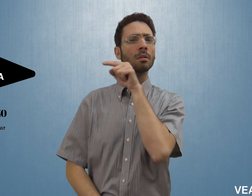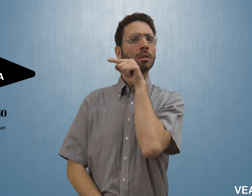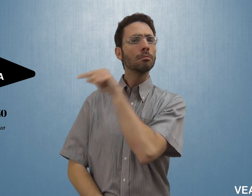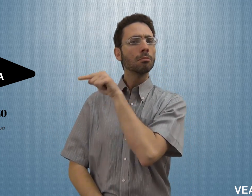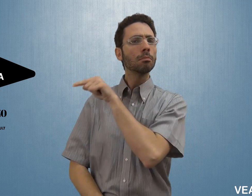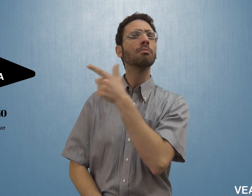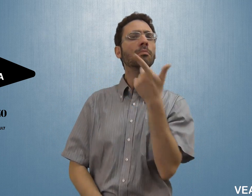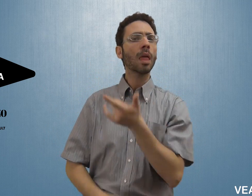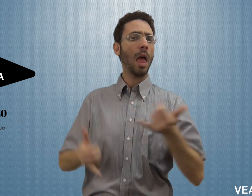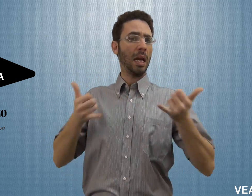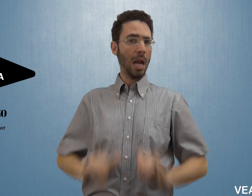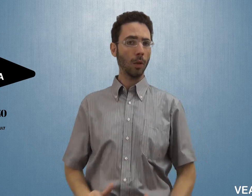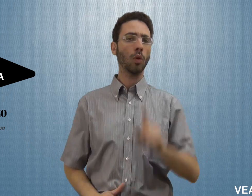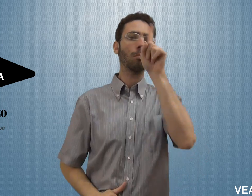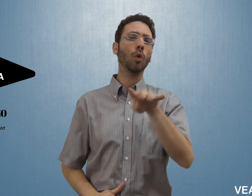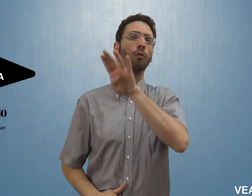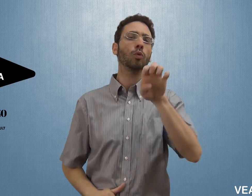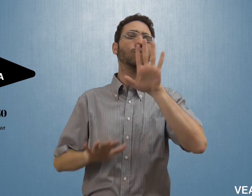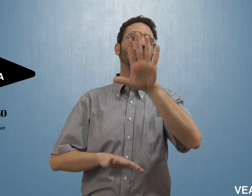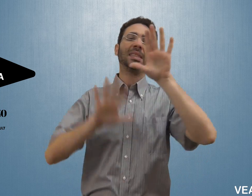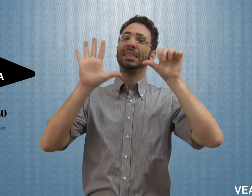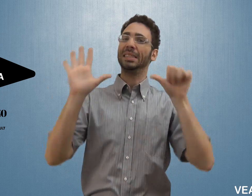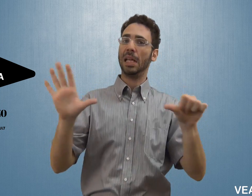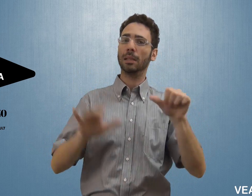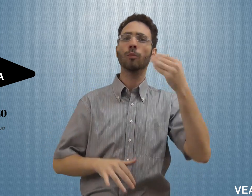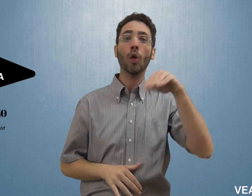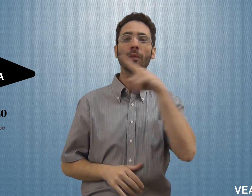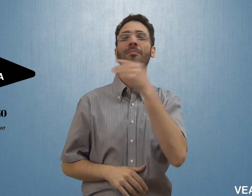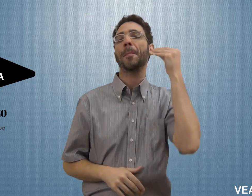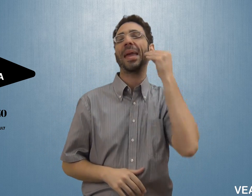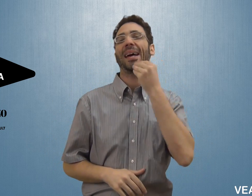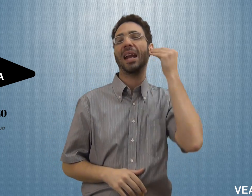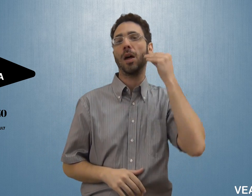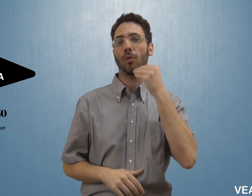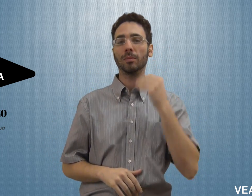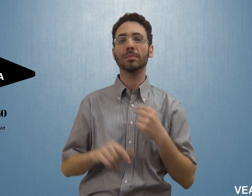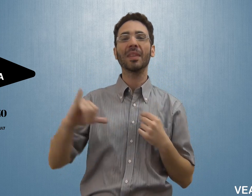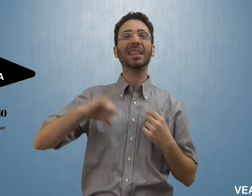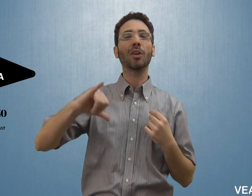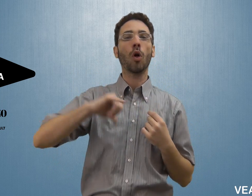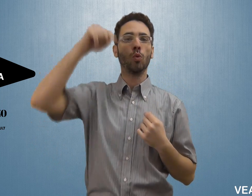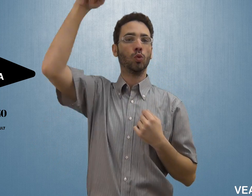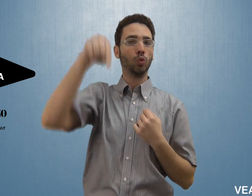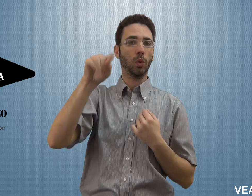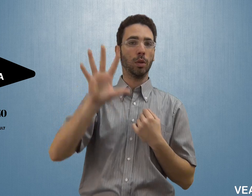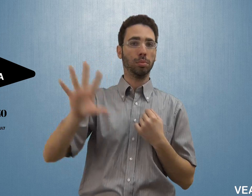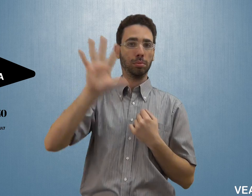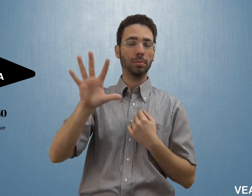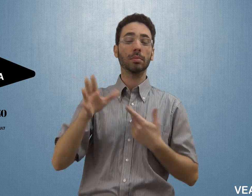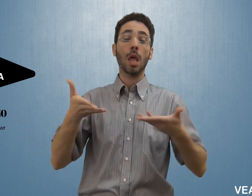che è nato a Merano, in Sud Tirolo, nel 1956,